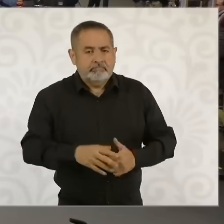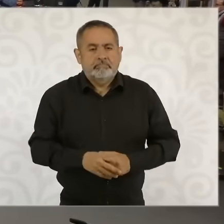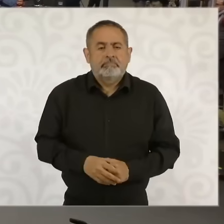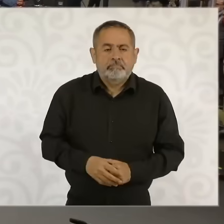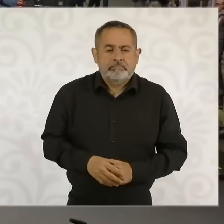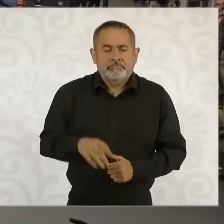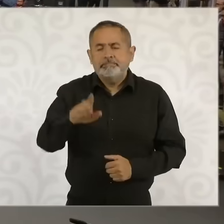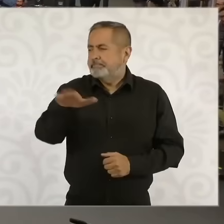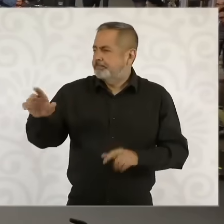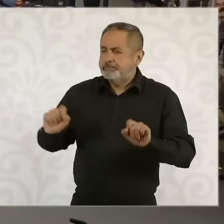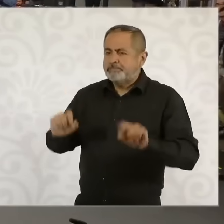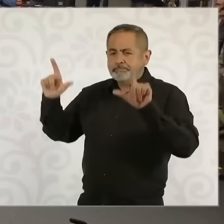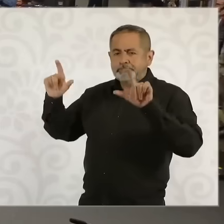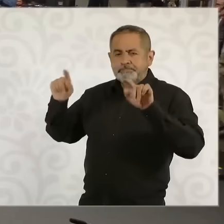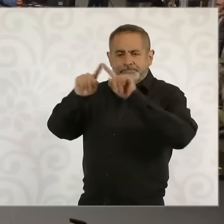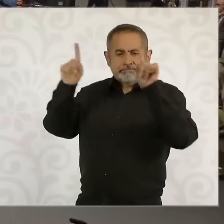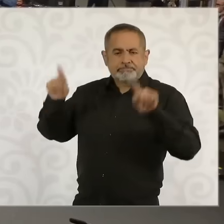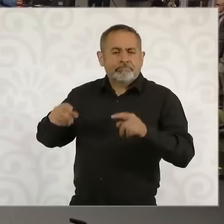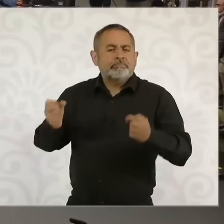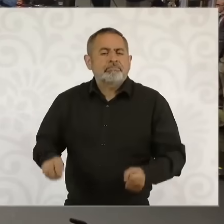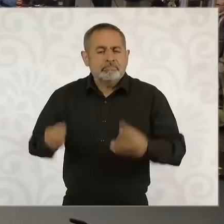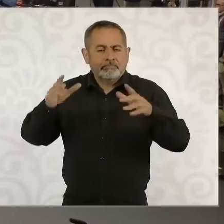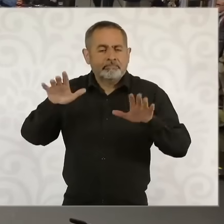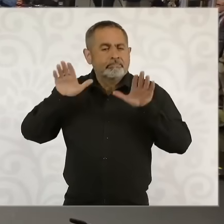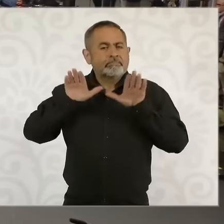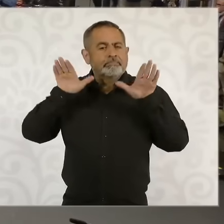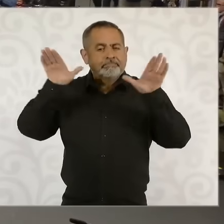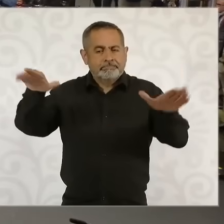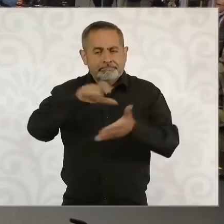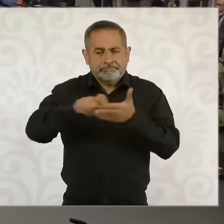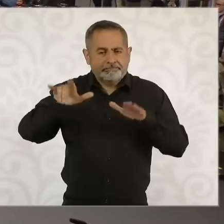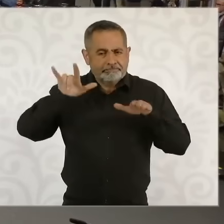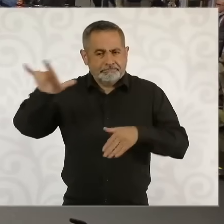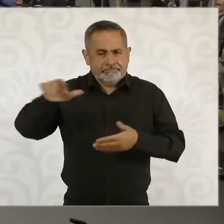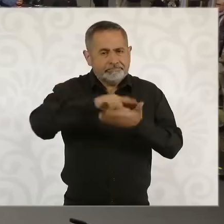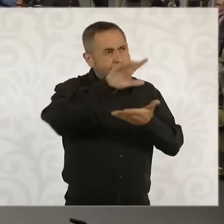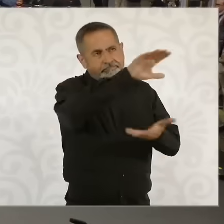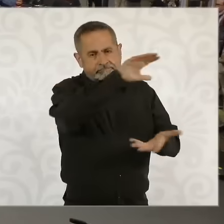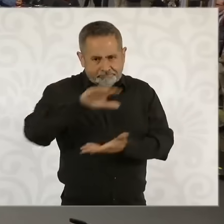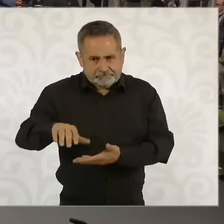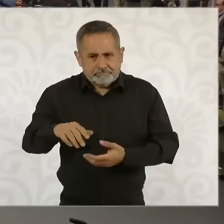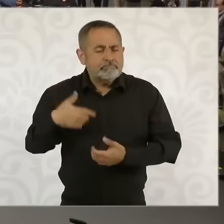la diapositiva del número de aviones que van a llegar? Se hizo una compra Ajá. Eh,